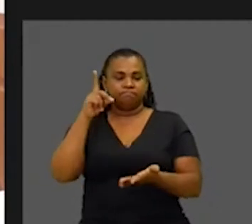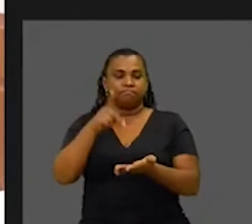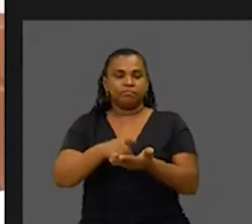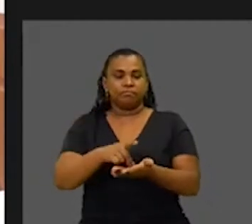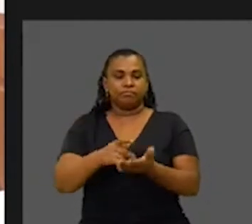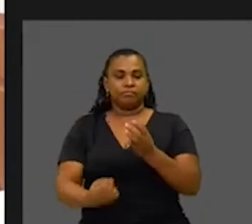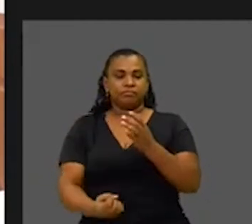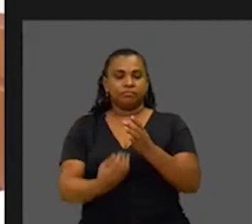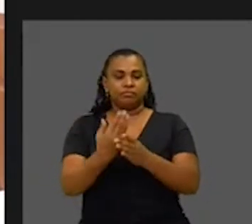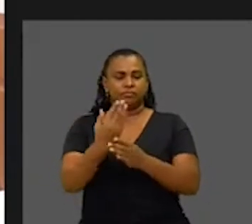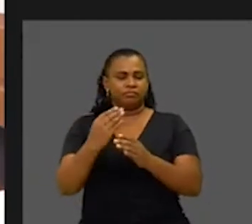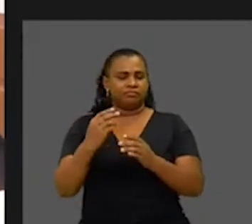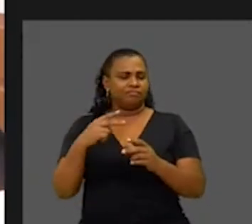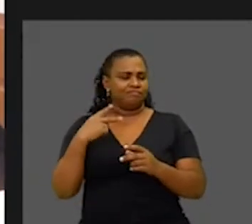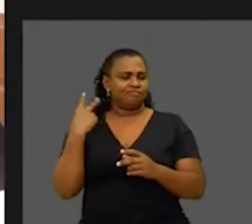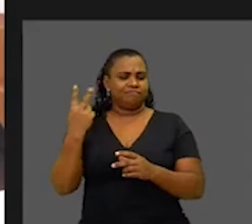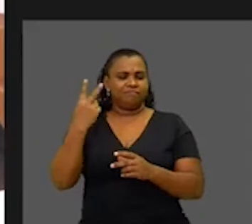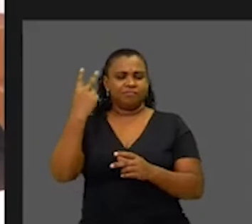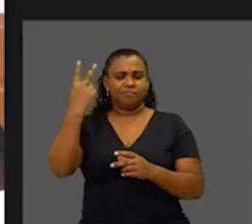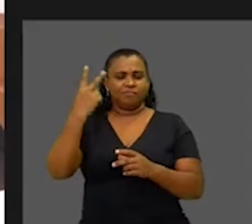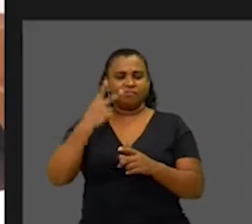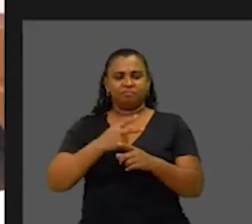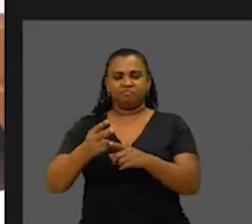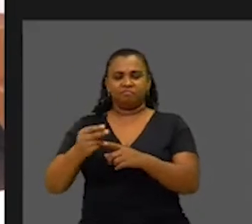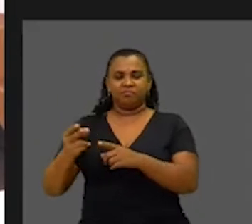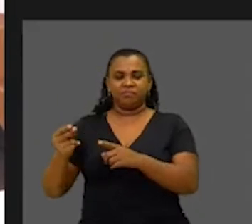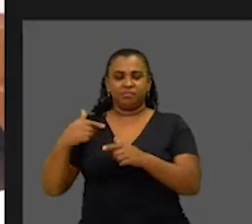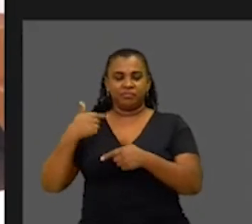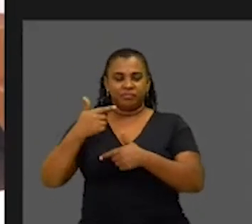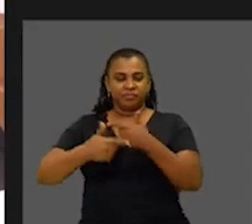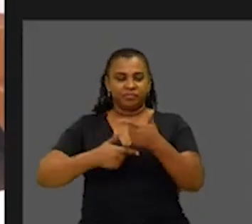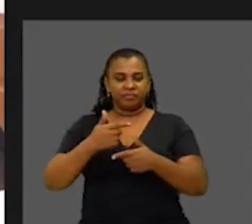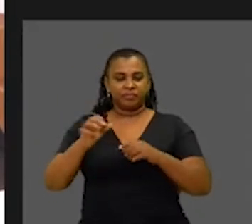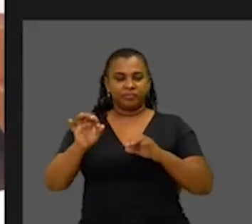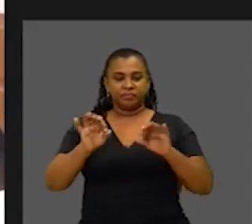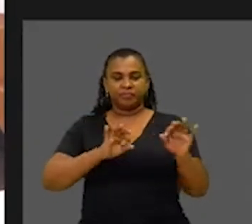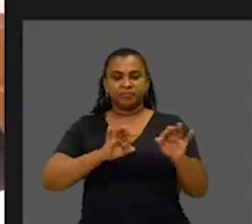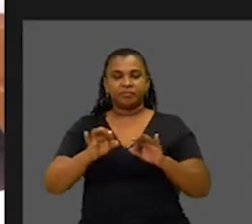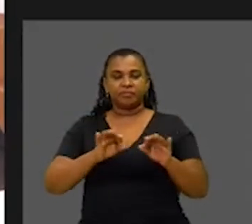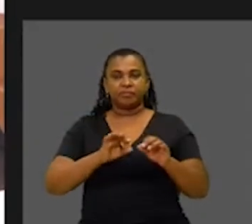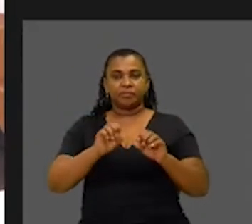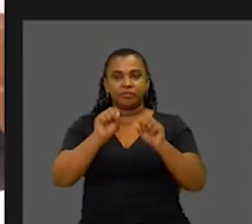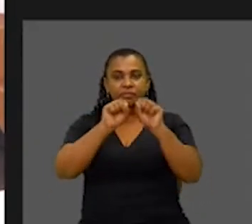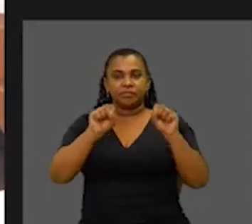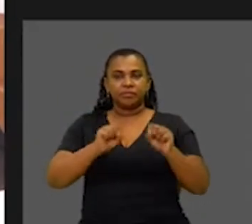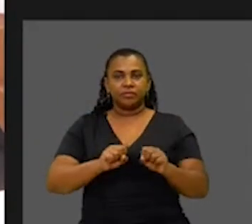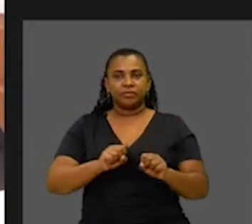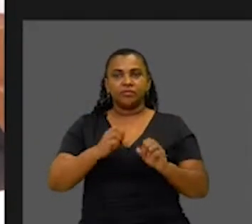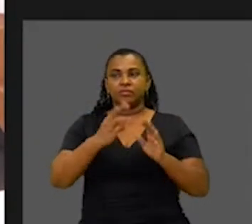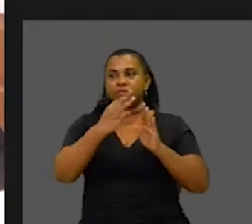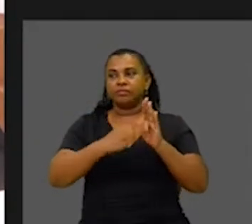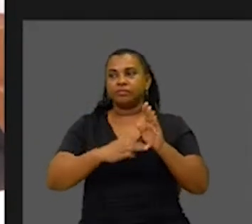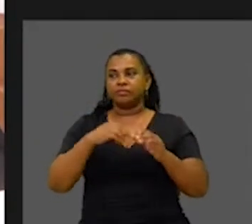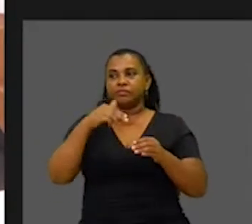muito sucesso e circule o trabalho do projeto de sistematização das normas eleitorais esse projeto